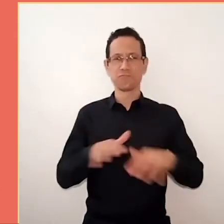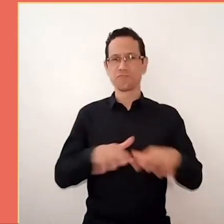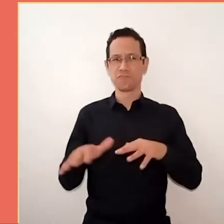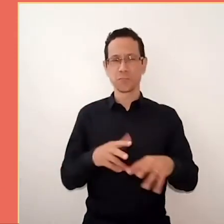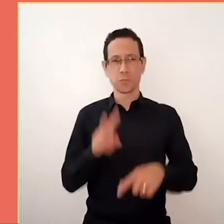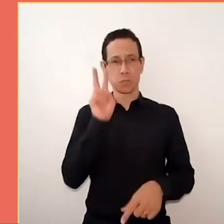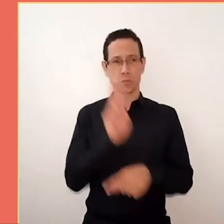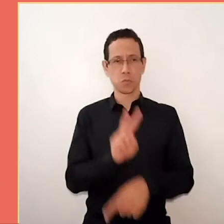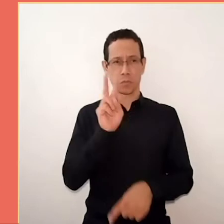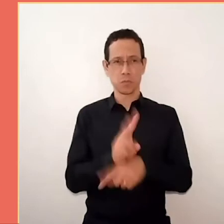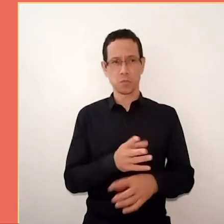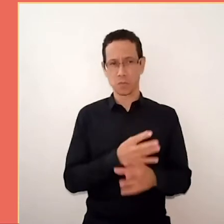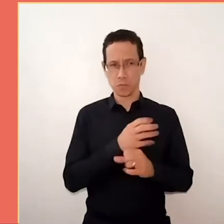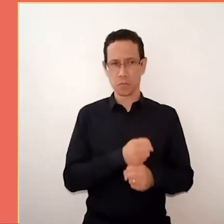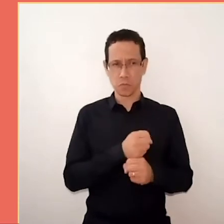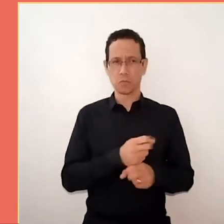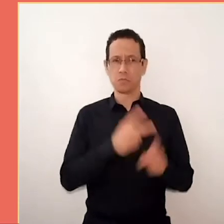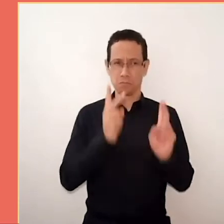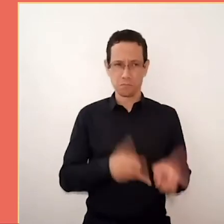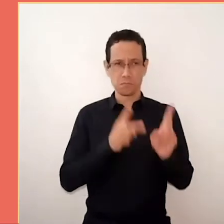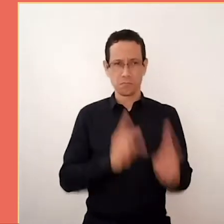toda educação ela pode transformar para o bem ou para o mal,